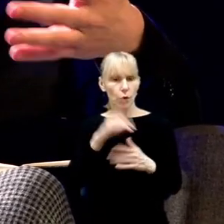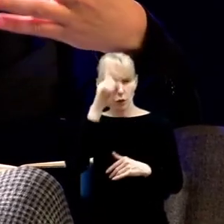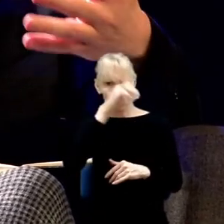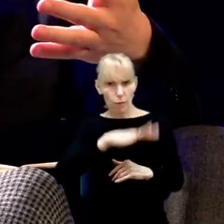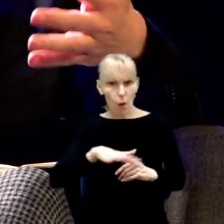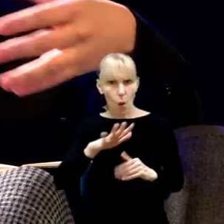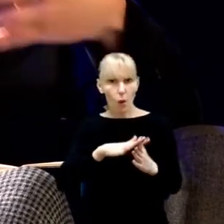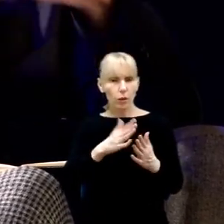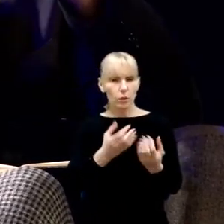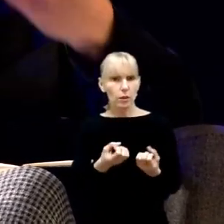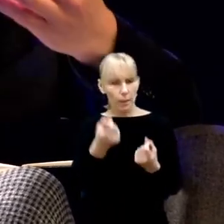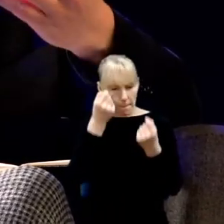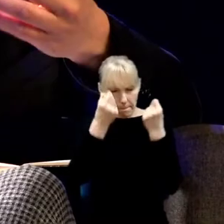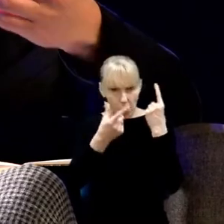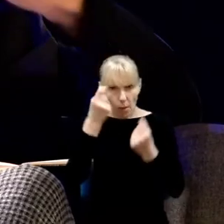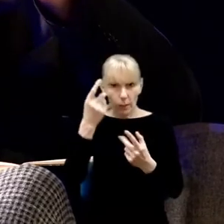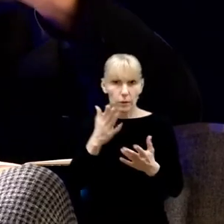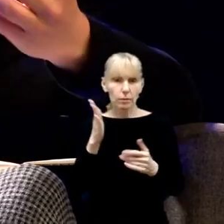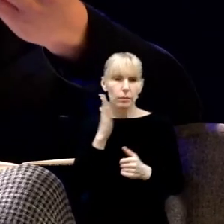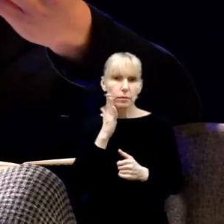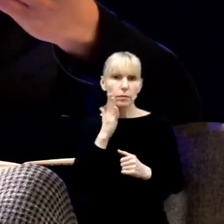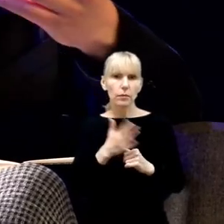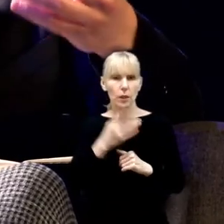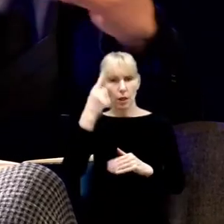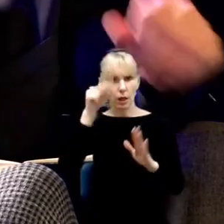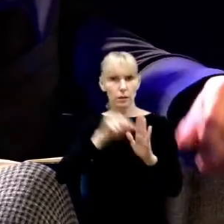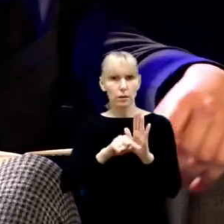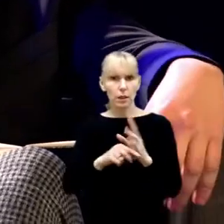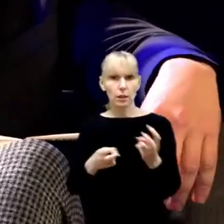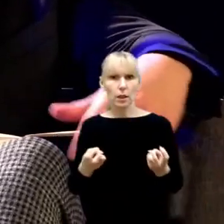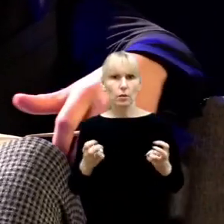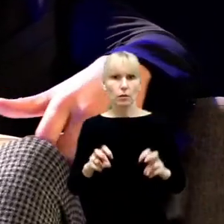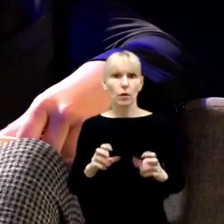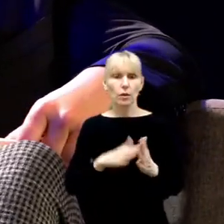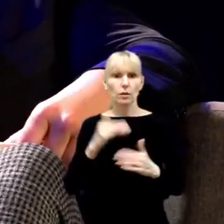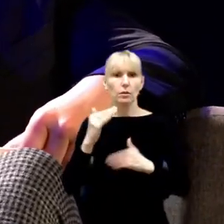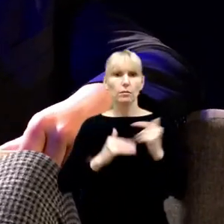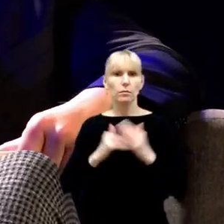standardy tworzenia tej zabudowy właśnie?